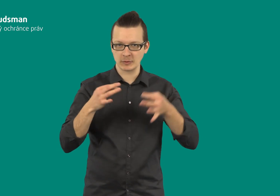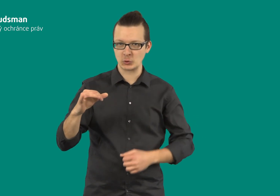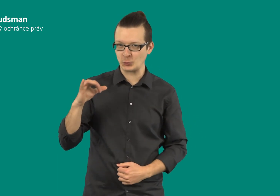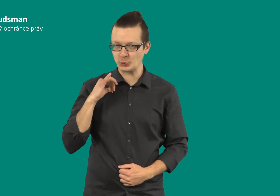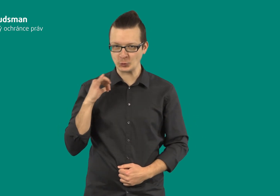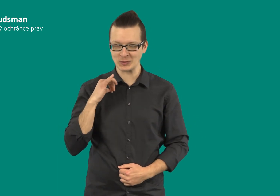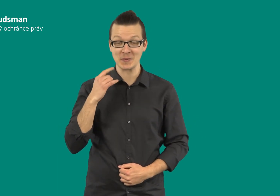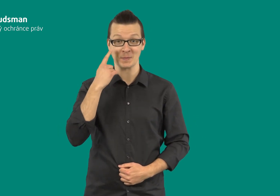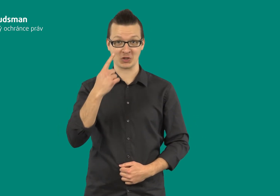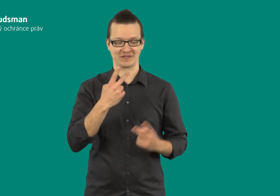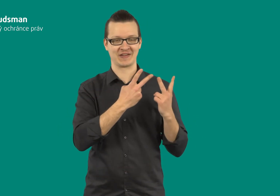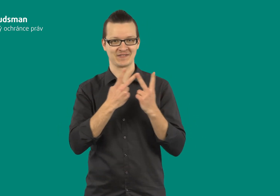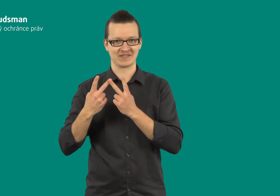se podívejte na webové stránky